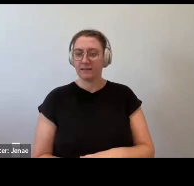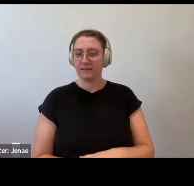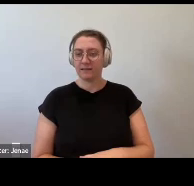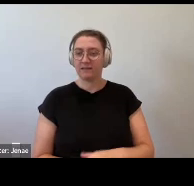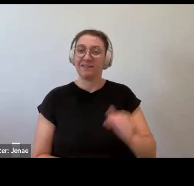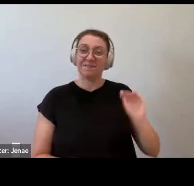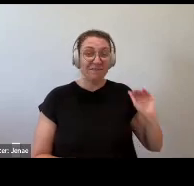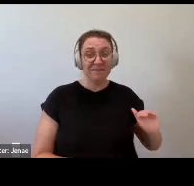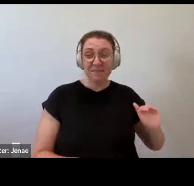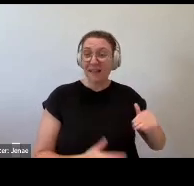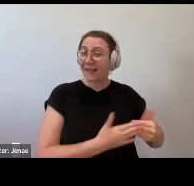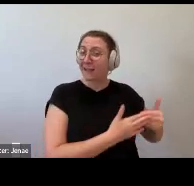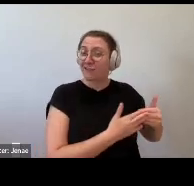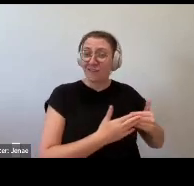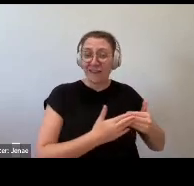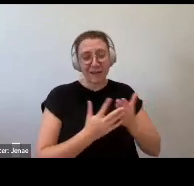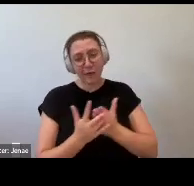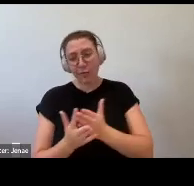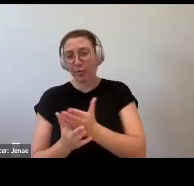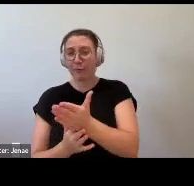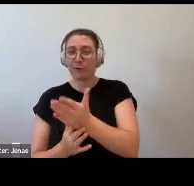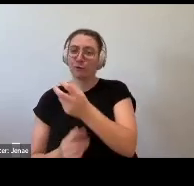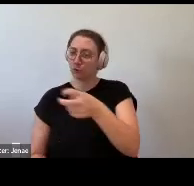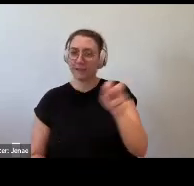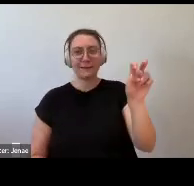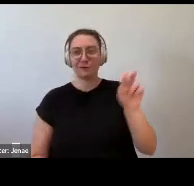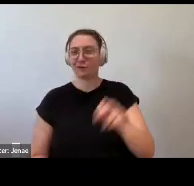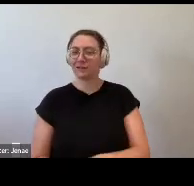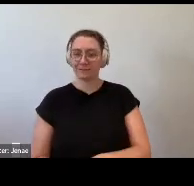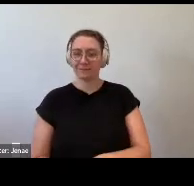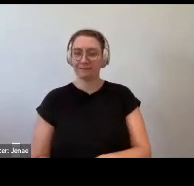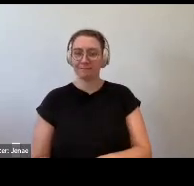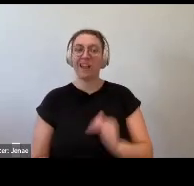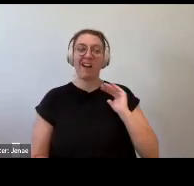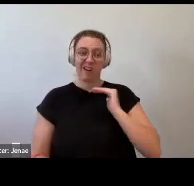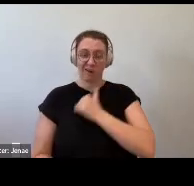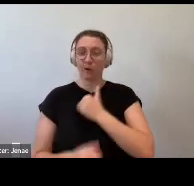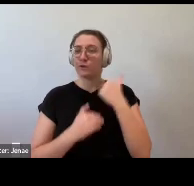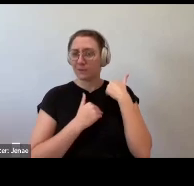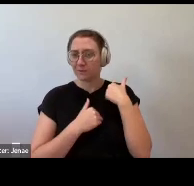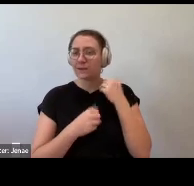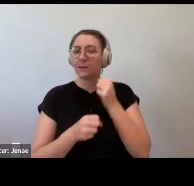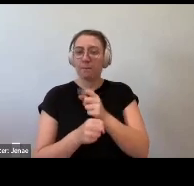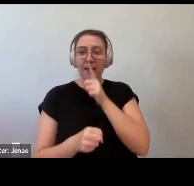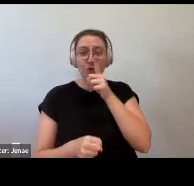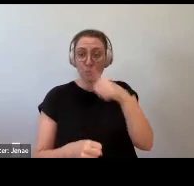hasta personas transgénero, en transición. Es nuestra responsabilidad garantizar que las necesidades de estos estudiantes se